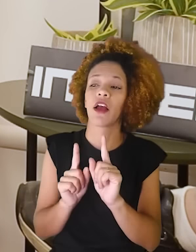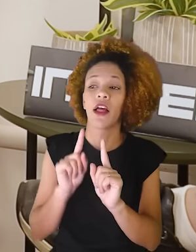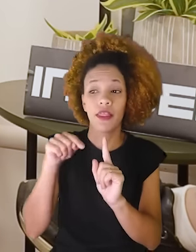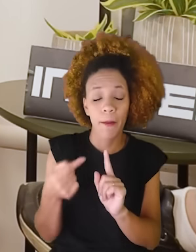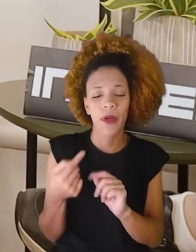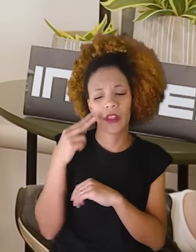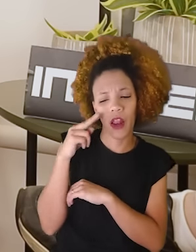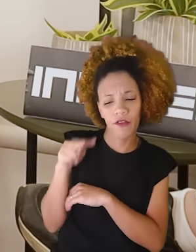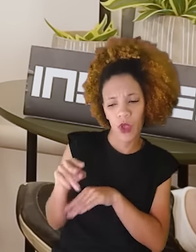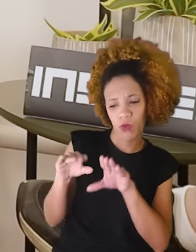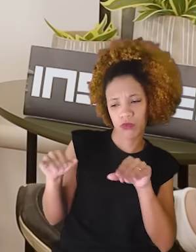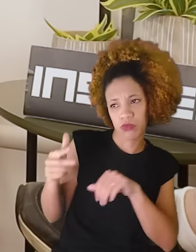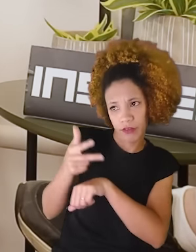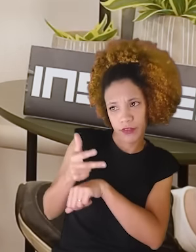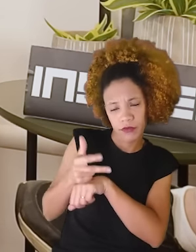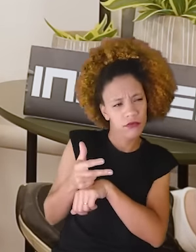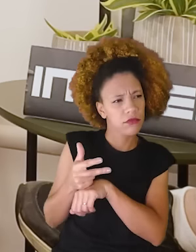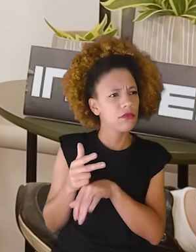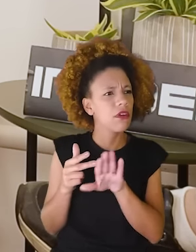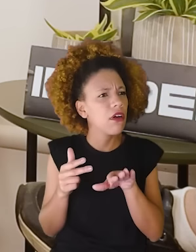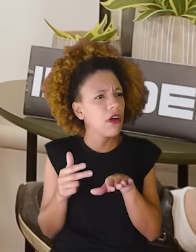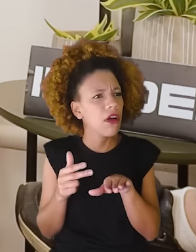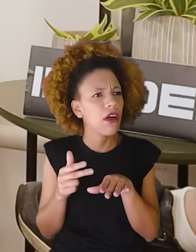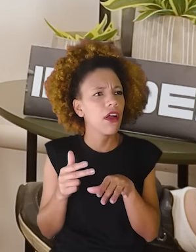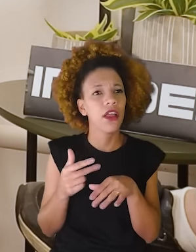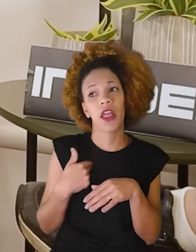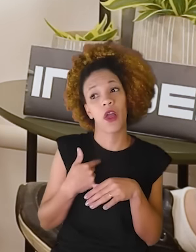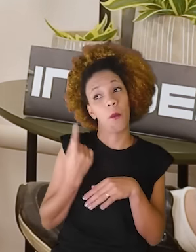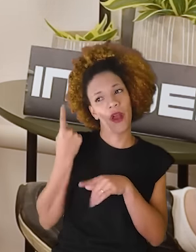ela viu a sala ali né onde eu gravo os vídeos e ela perguntou Poxa eu tinha visto ela uma vez